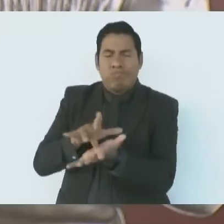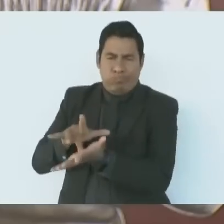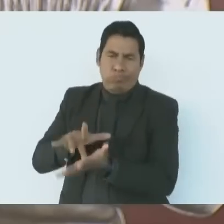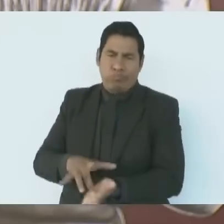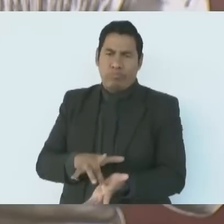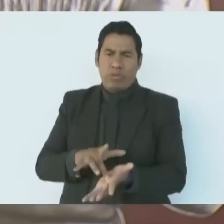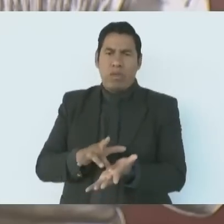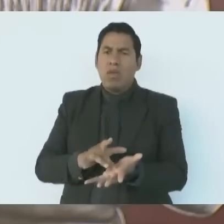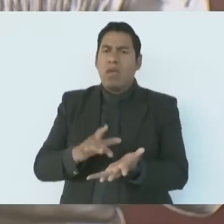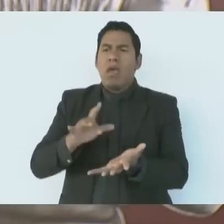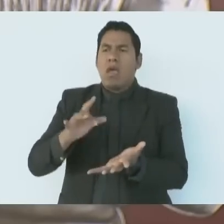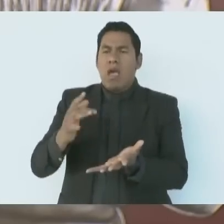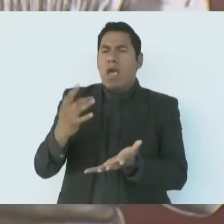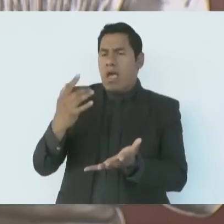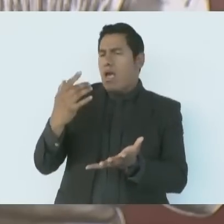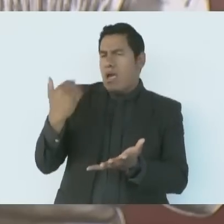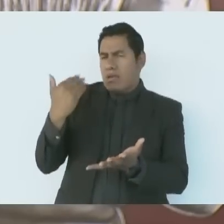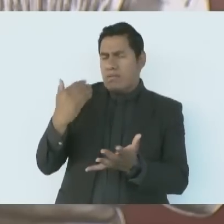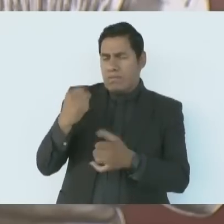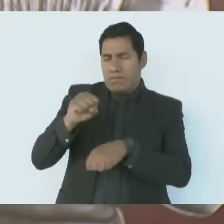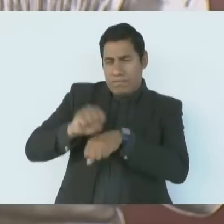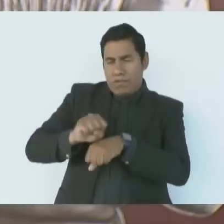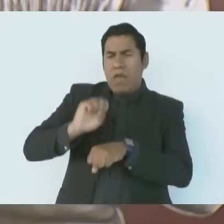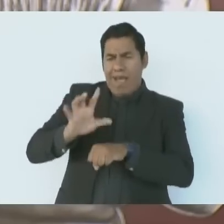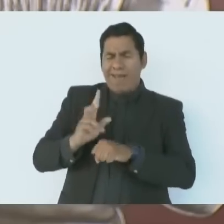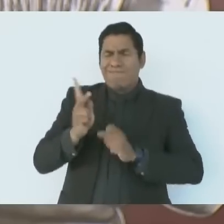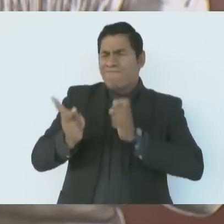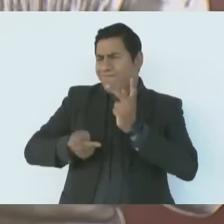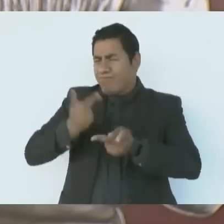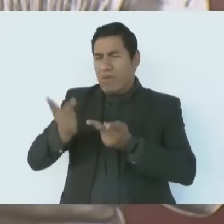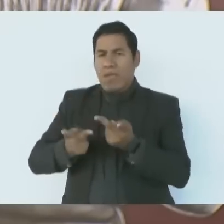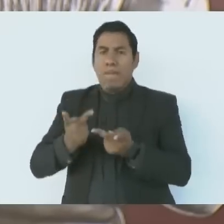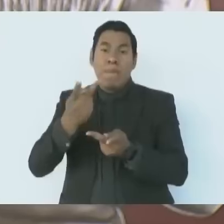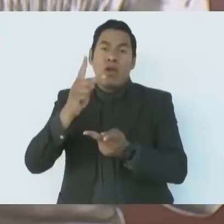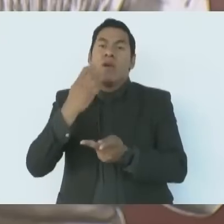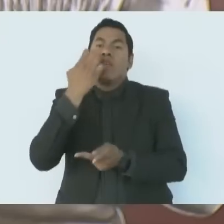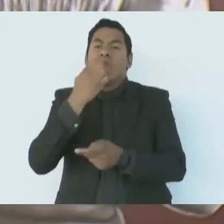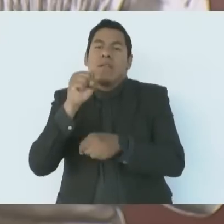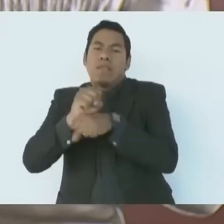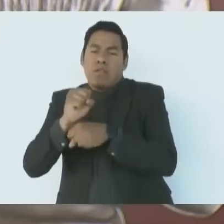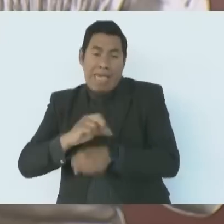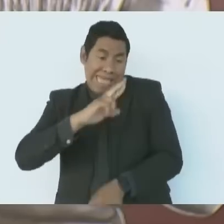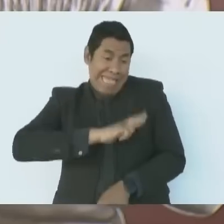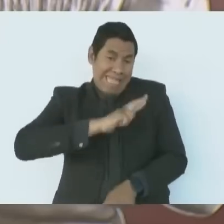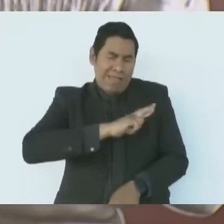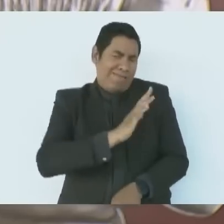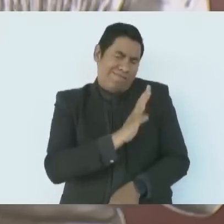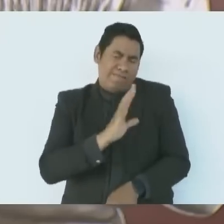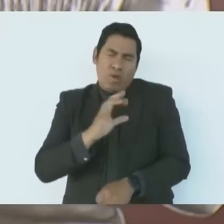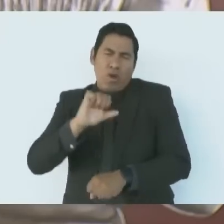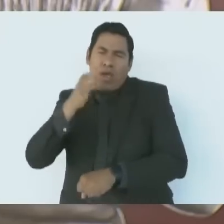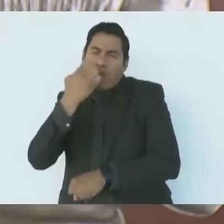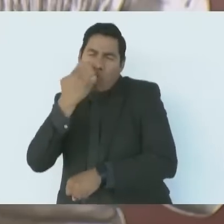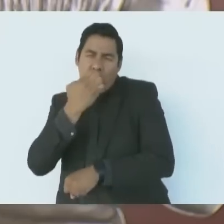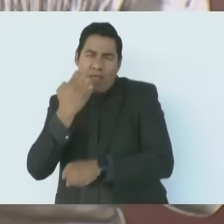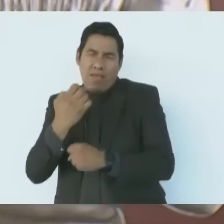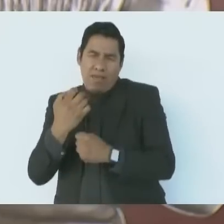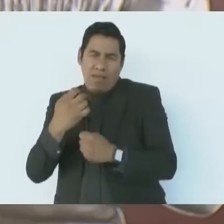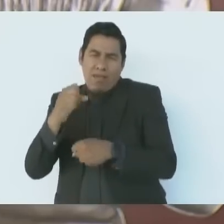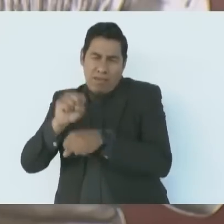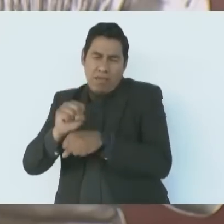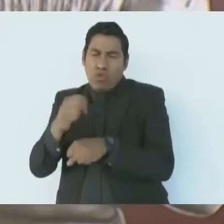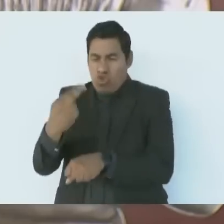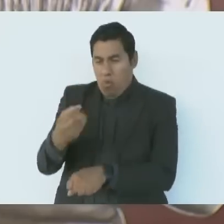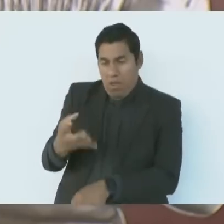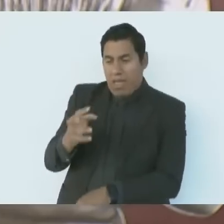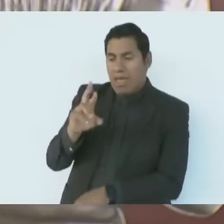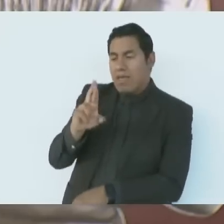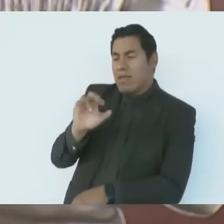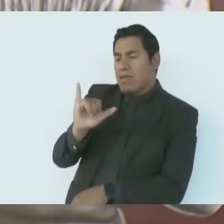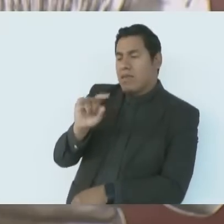en las asambleas en las secundarias públicas de todo el país se llama la beca Rita cetina ya el